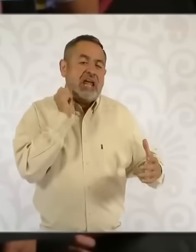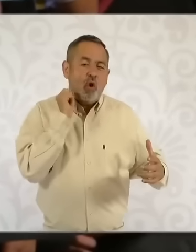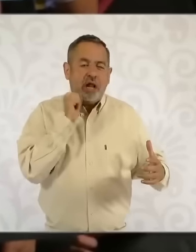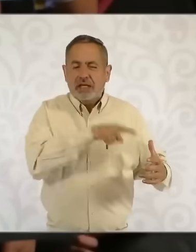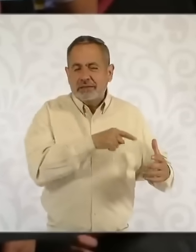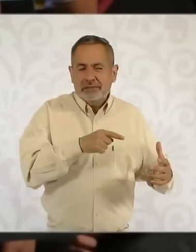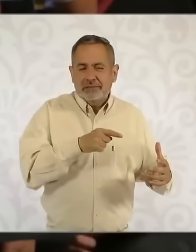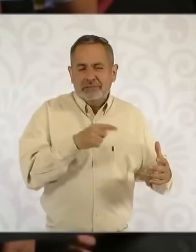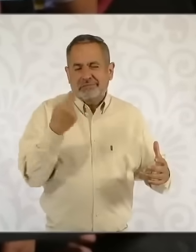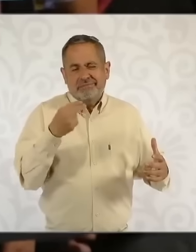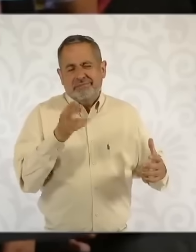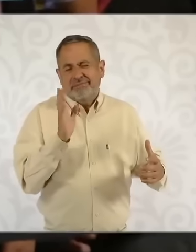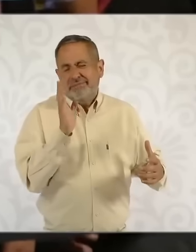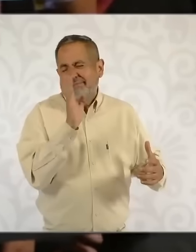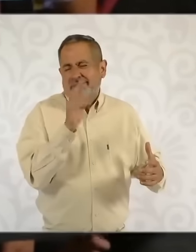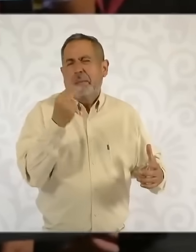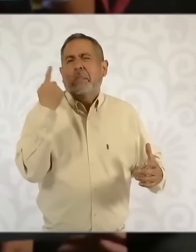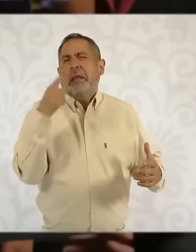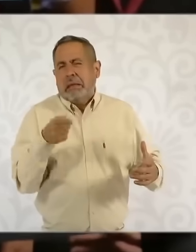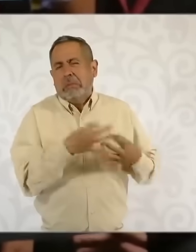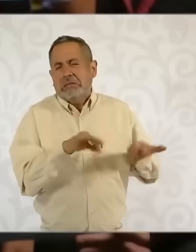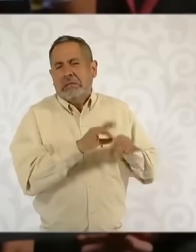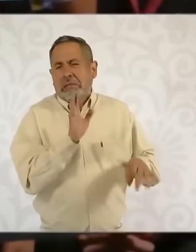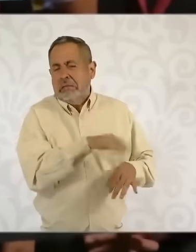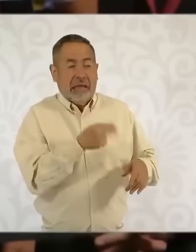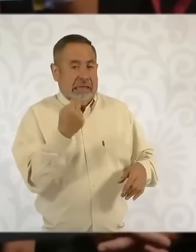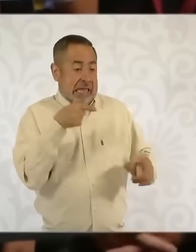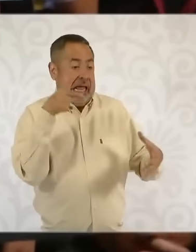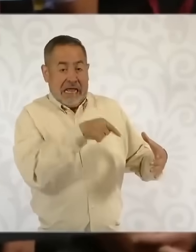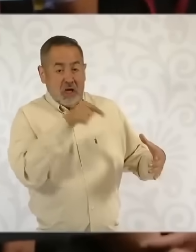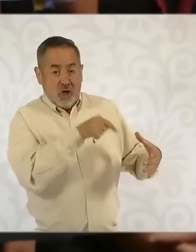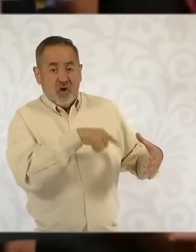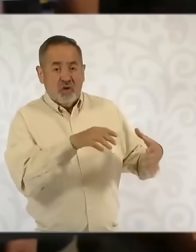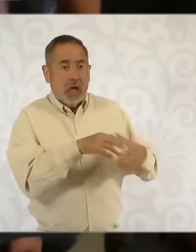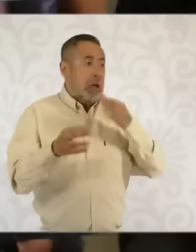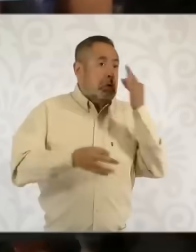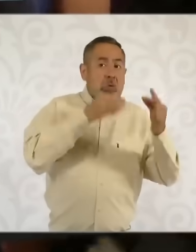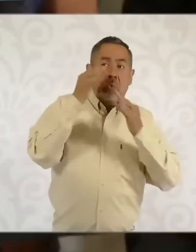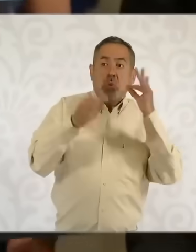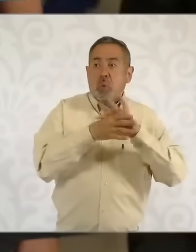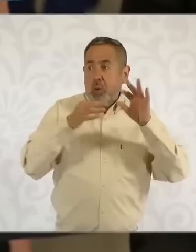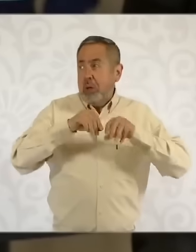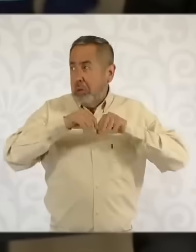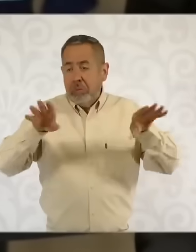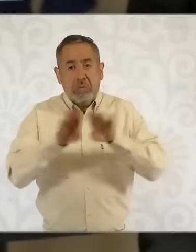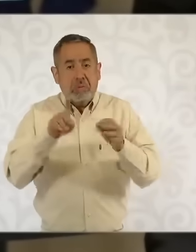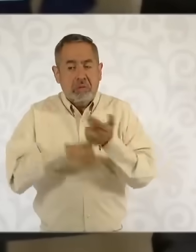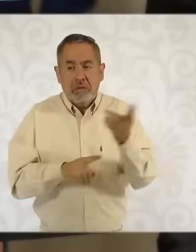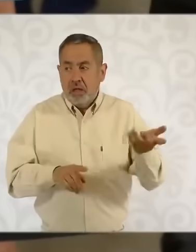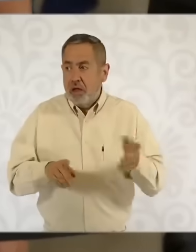dar el nombre no no no es importante pero sí están difundiendo una campaña y descontextualizando